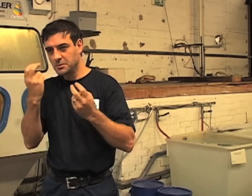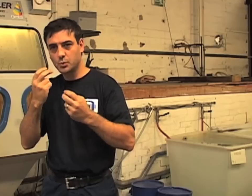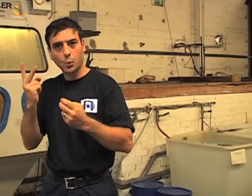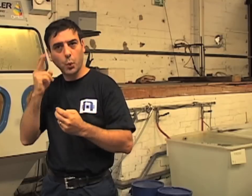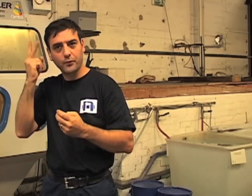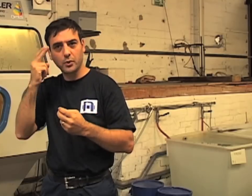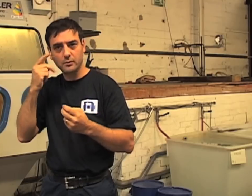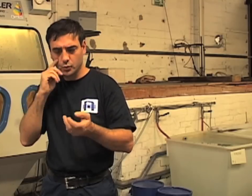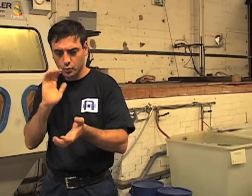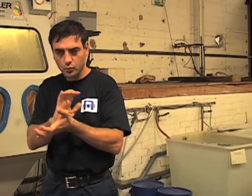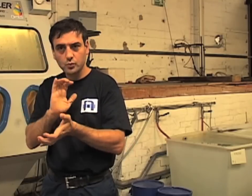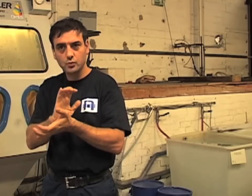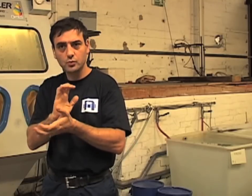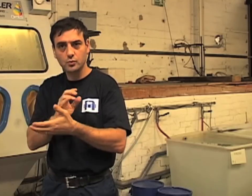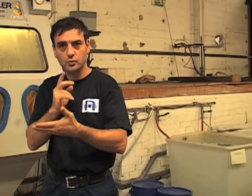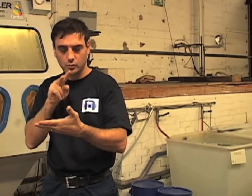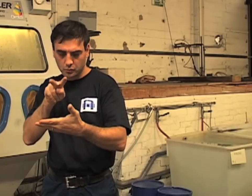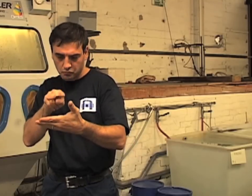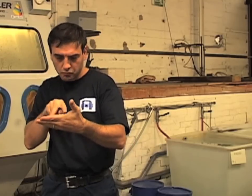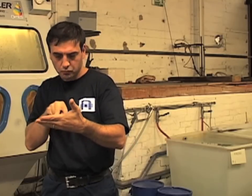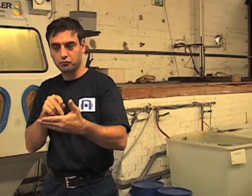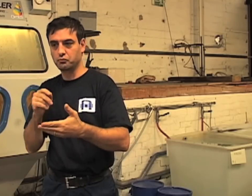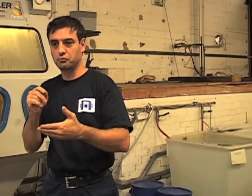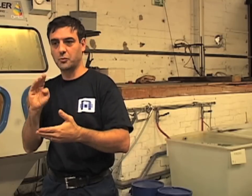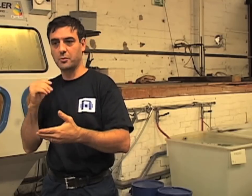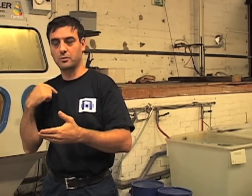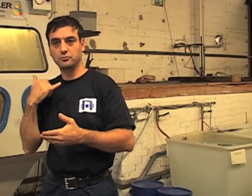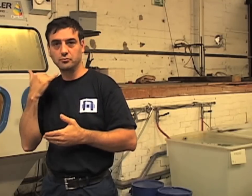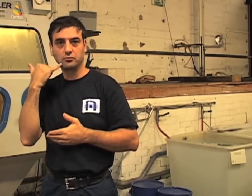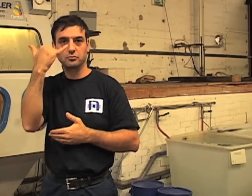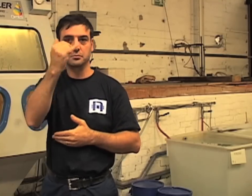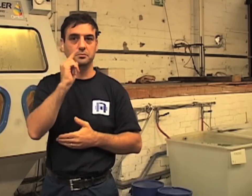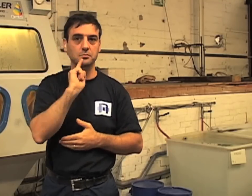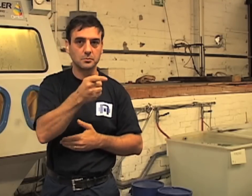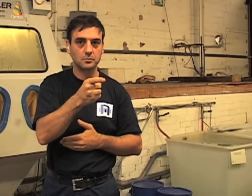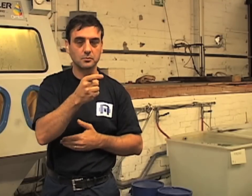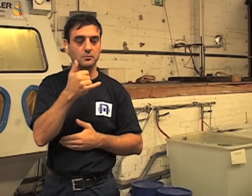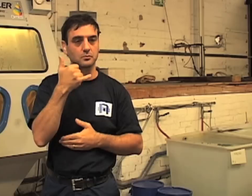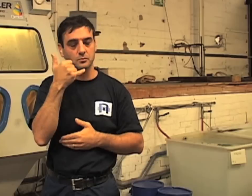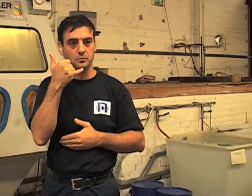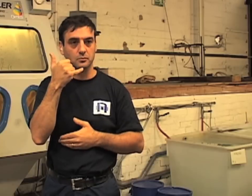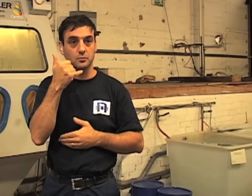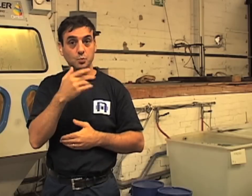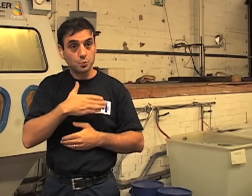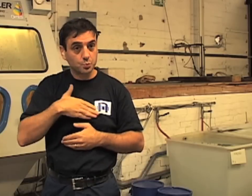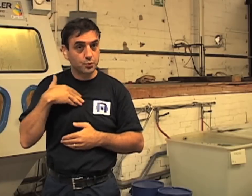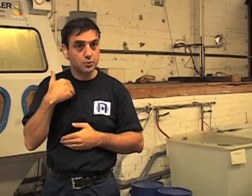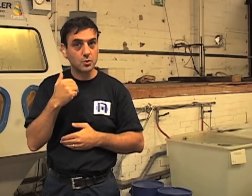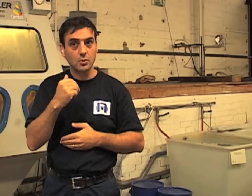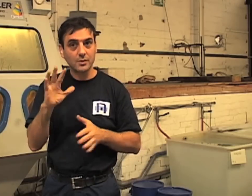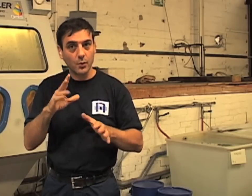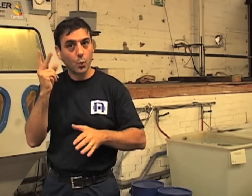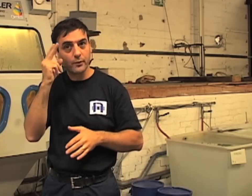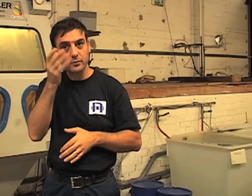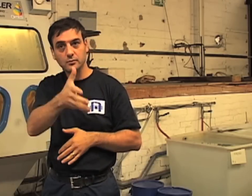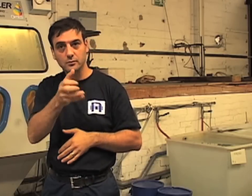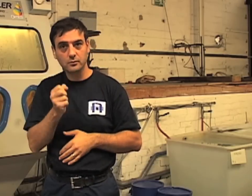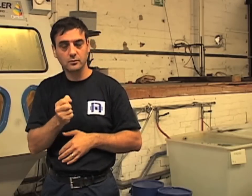Alors, j'ai consulté les offres d'emploi de coiffeurs dans les journaux. Quand ma mère téléphonait à des employeurs